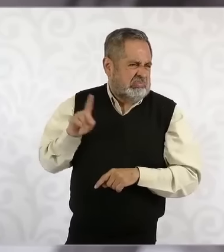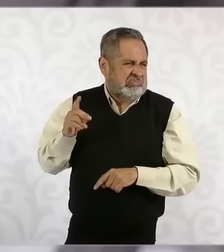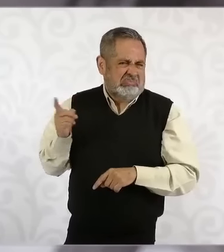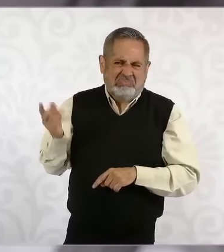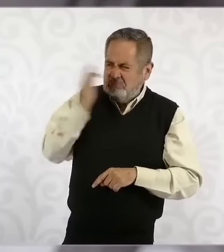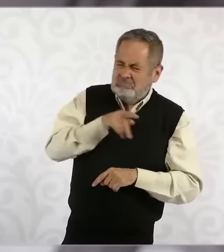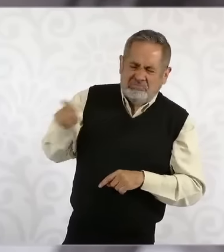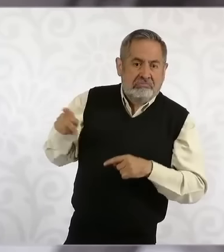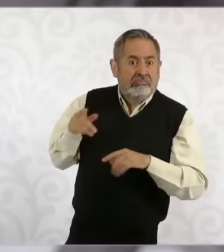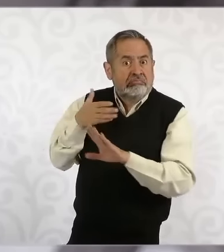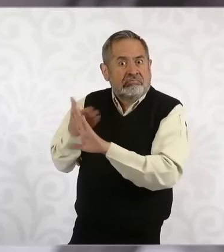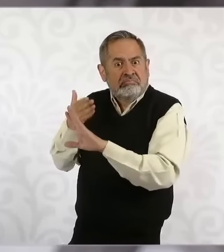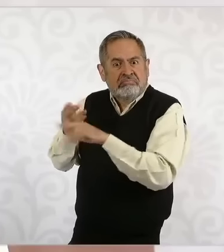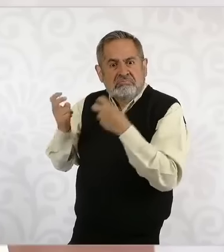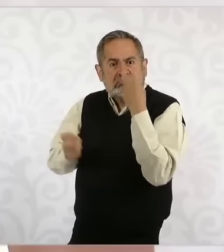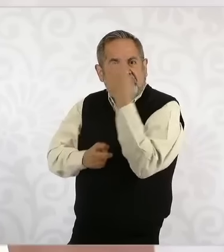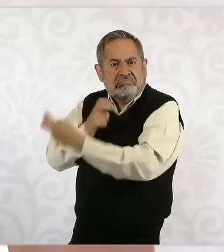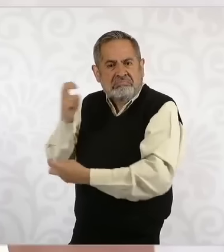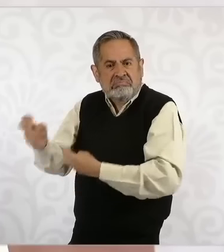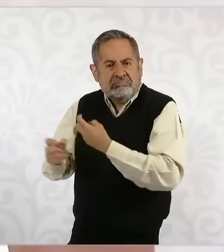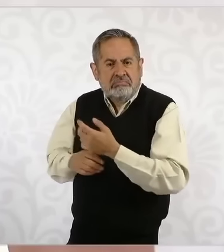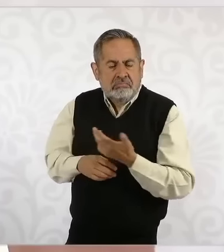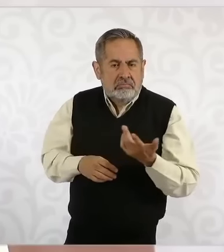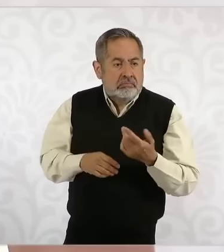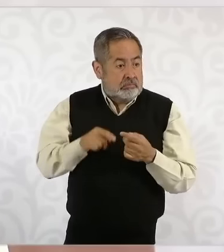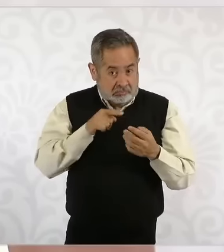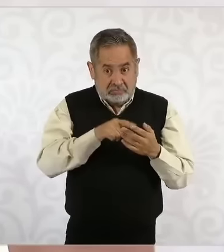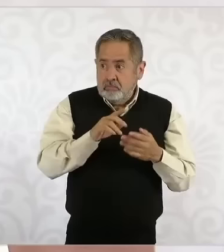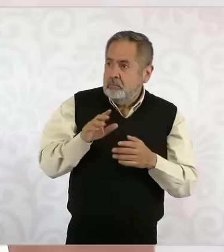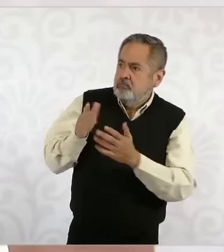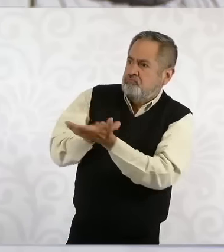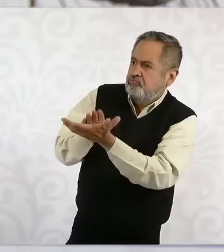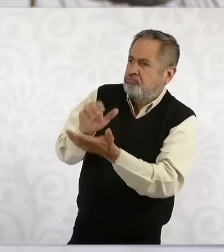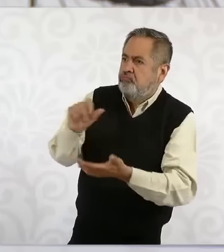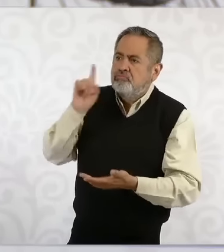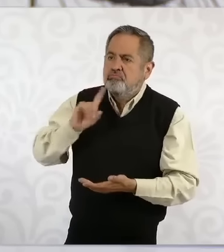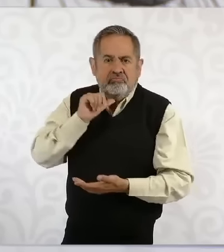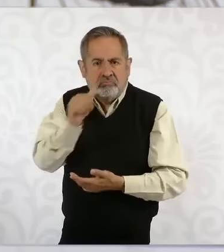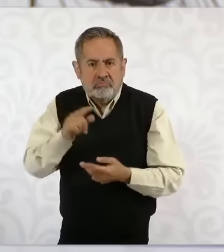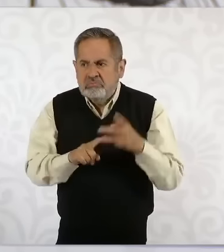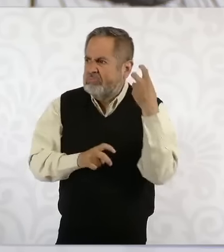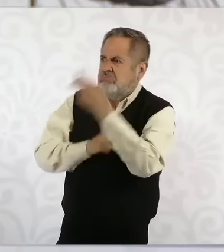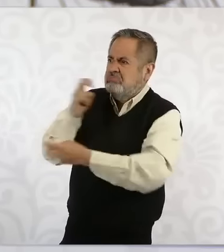hablando nunca reconocieron a las heroínas, hablando mal de Zapata, de Villa, de Madero,